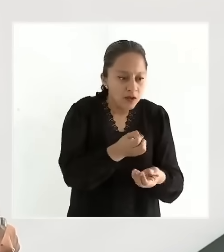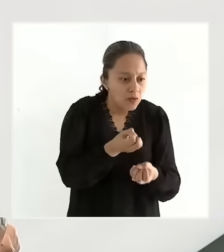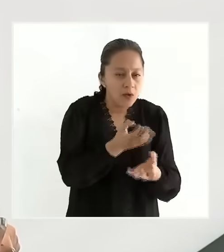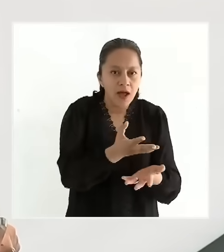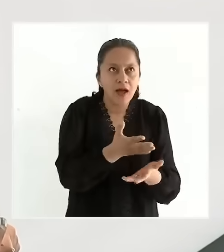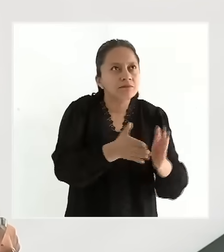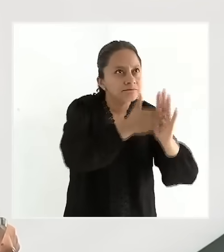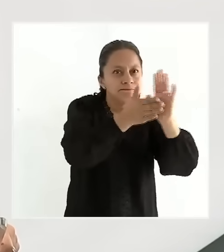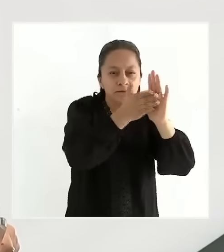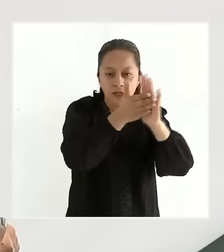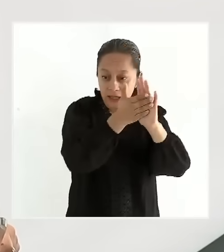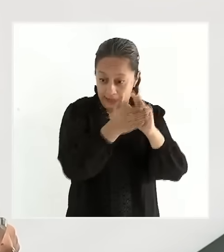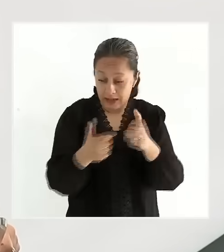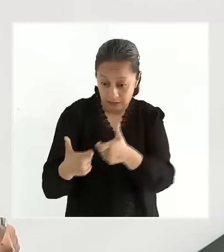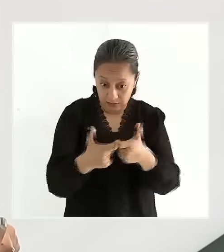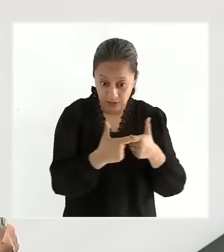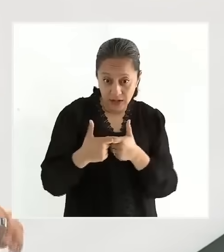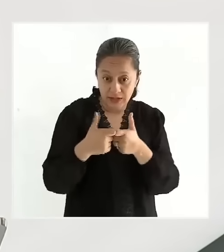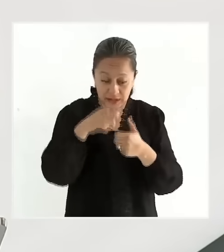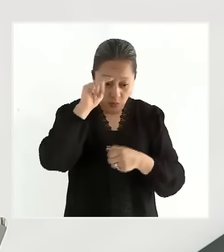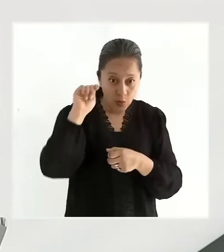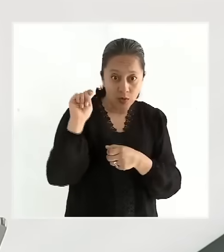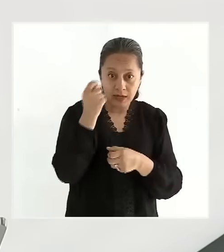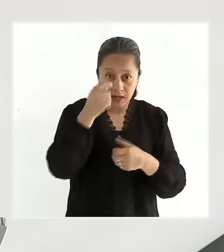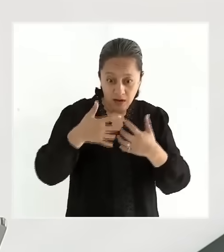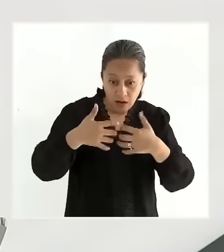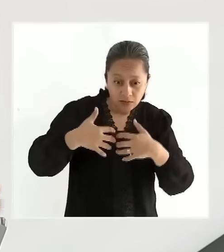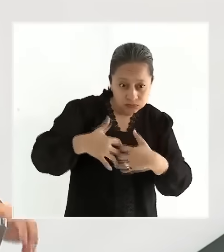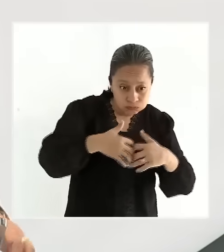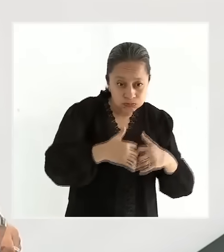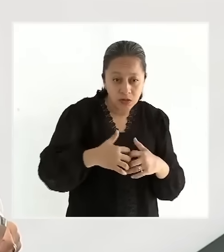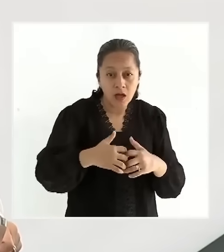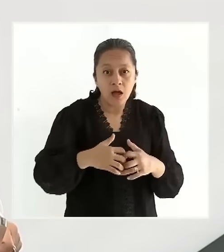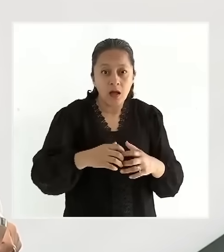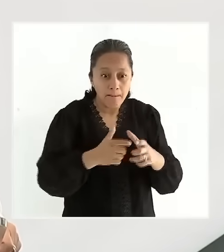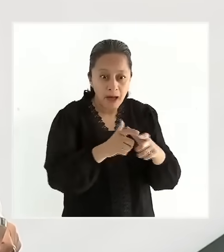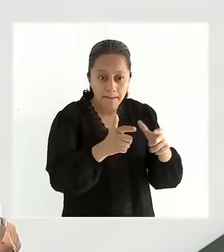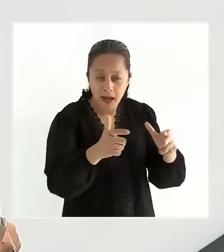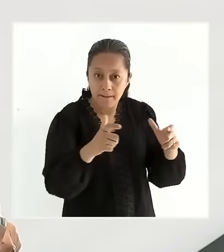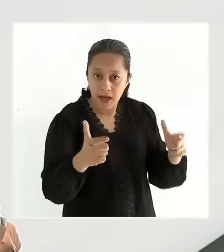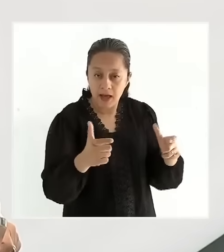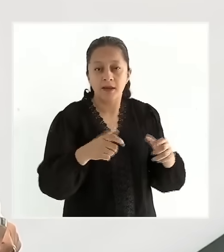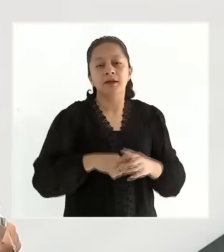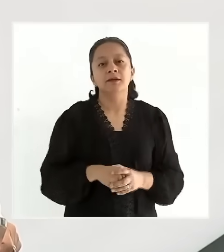el crecimiento económico, tecnológico e industrial del estado de Querétaro. Y en este sentido quiero